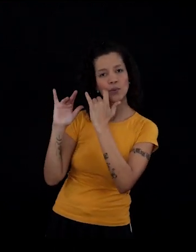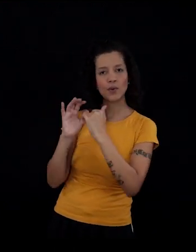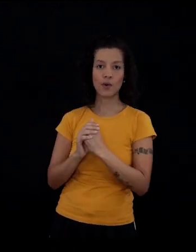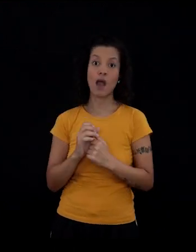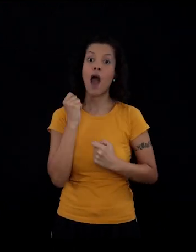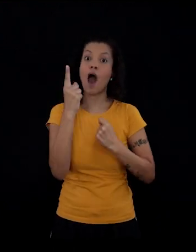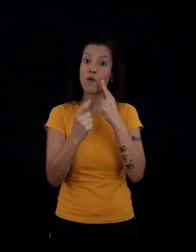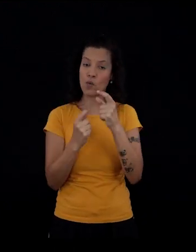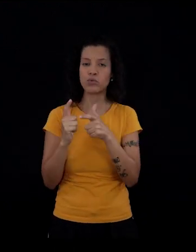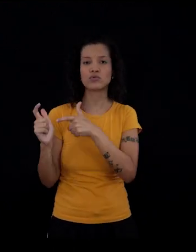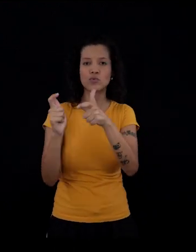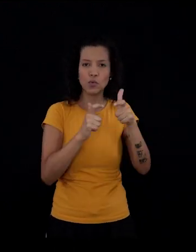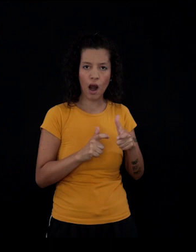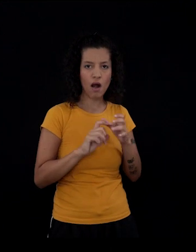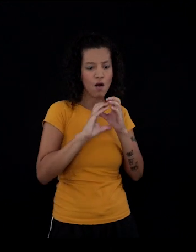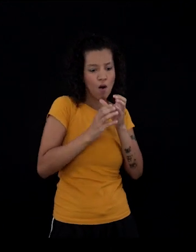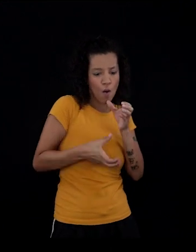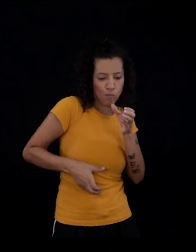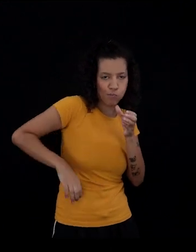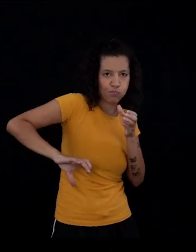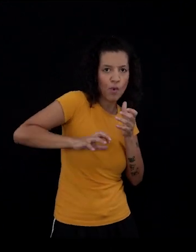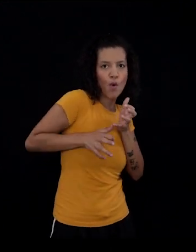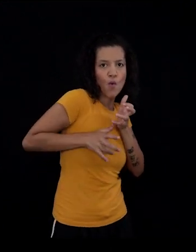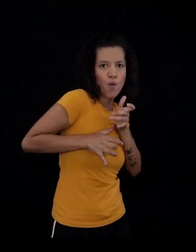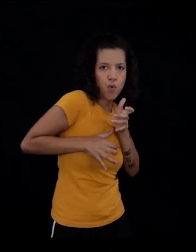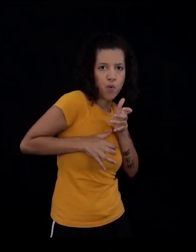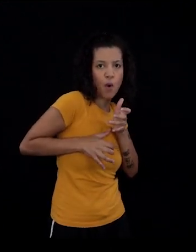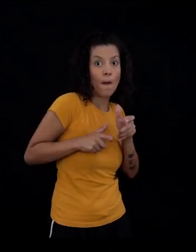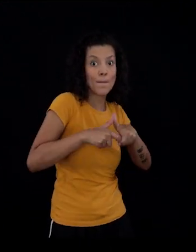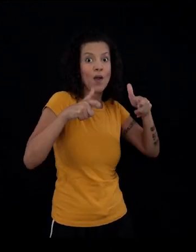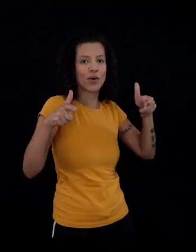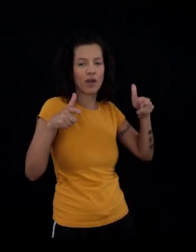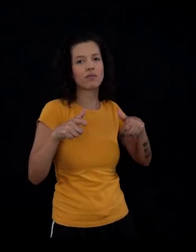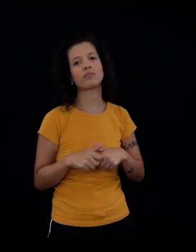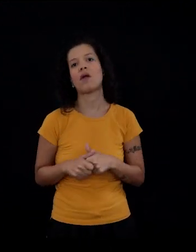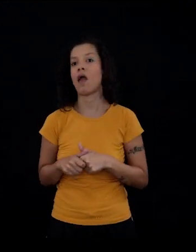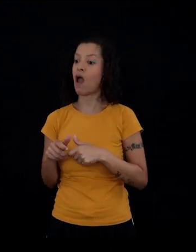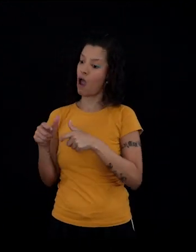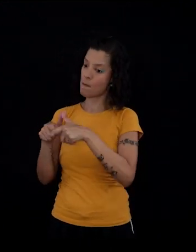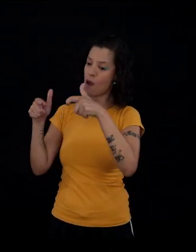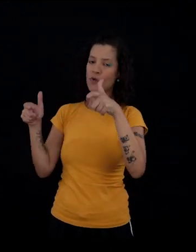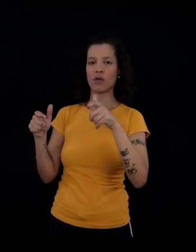em alguns lugares usam saxofone com mais intensidade e em outros lugares usam clarinete.